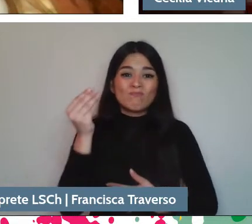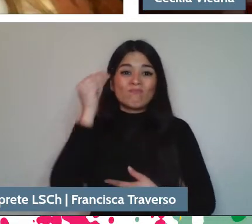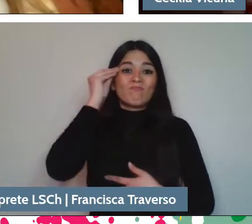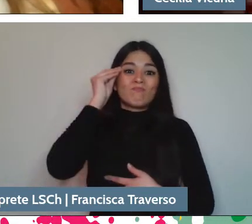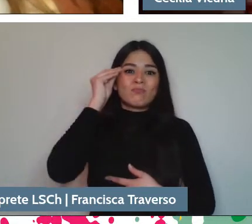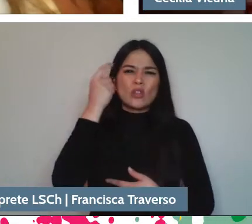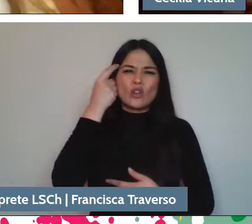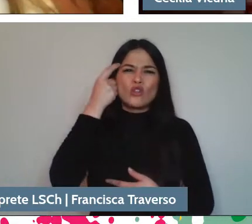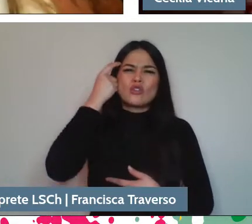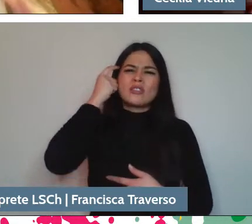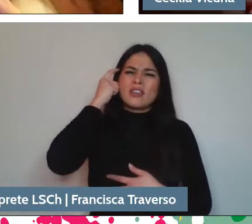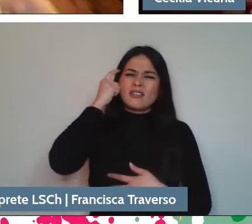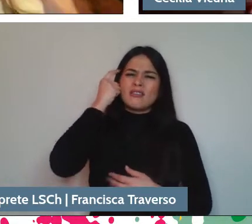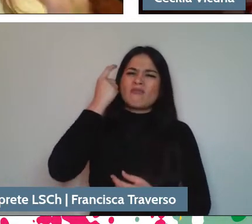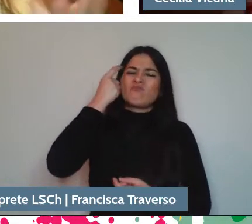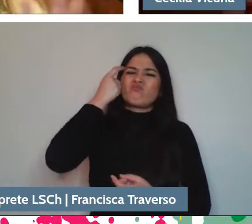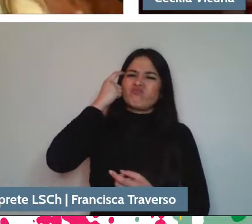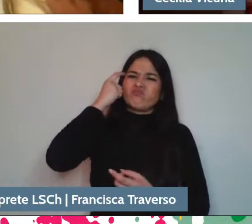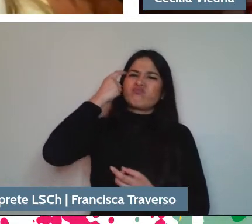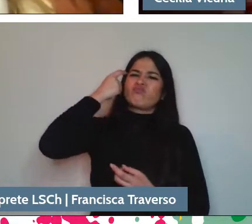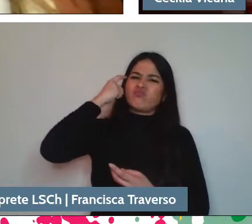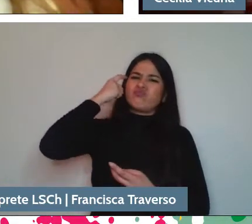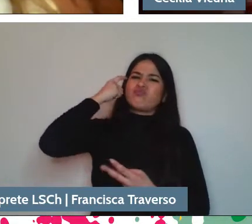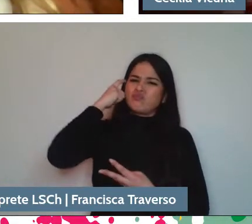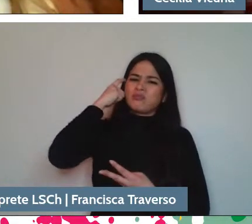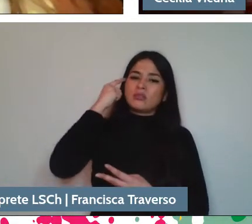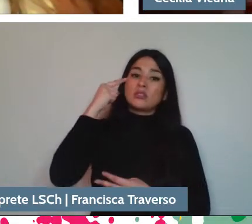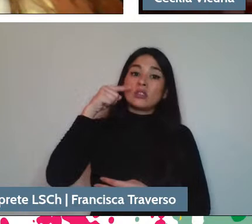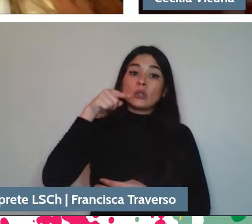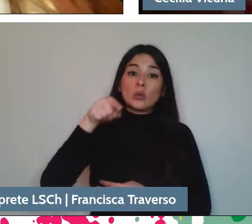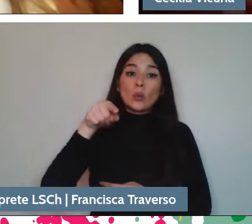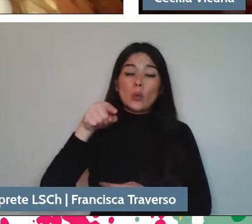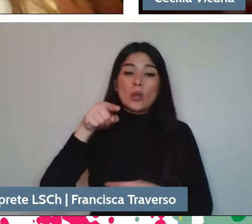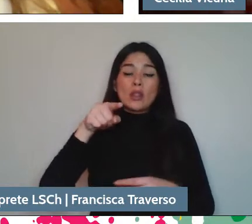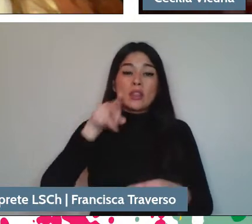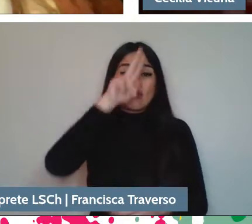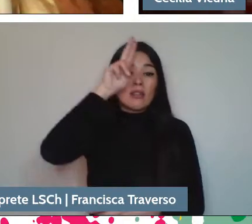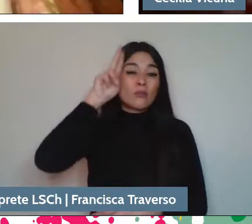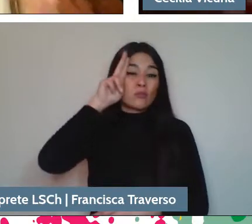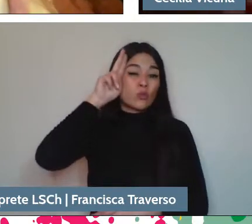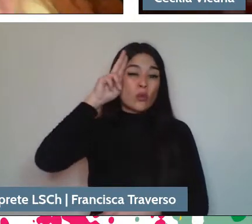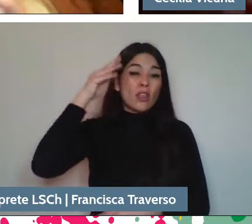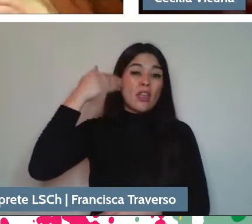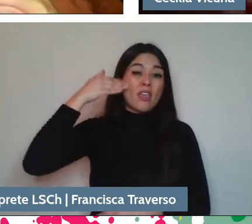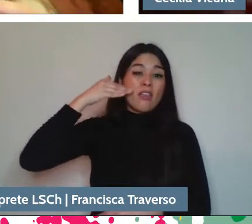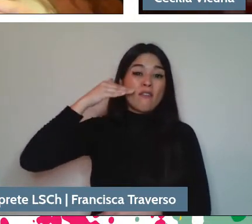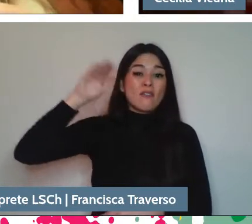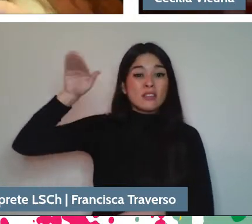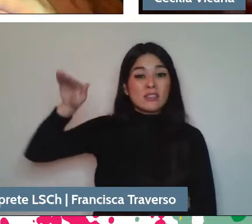Entonces, está la imagen de esta infancia, pero también está la imagen de esa joven